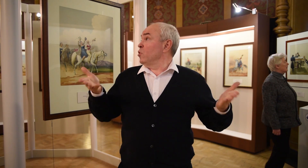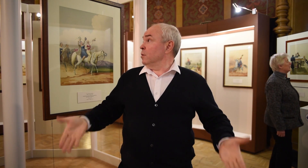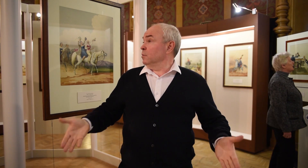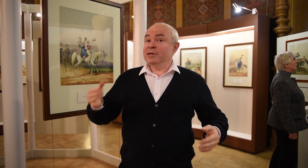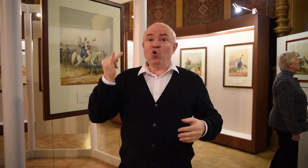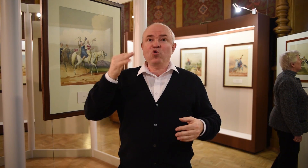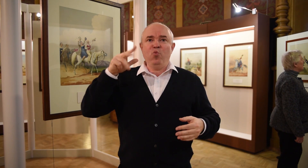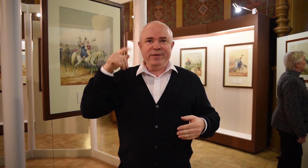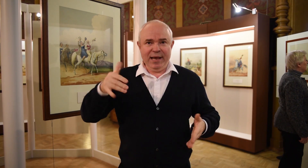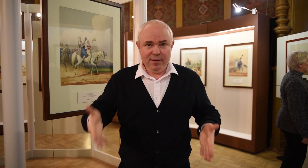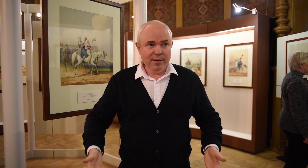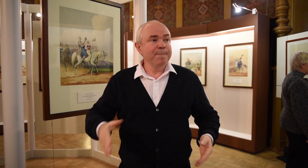Итак, мы здесь, в Историческом музее.